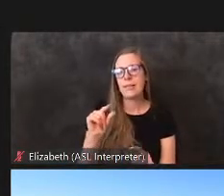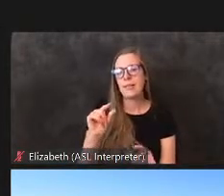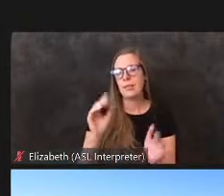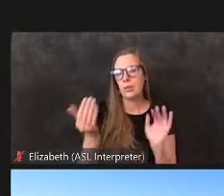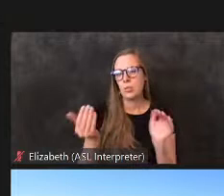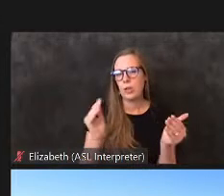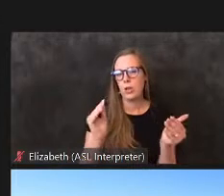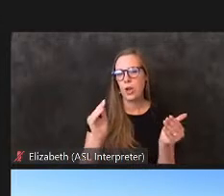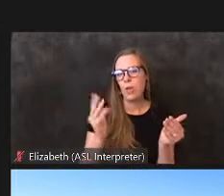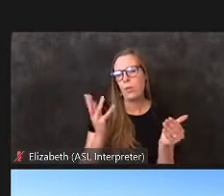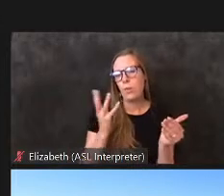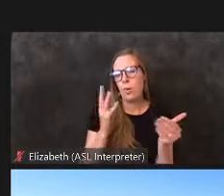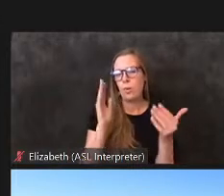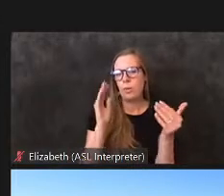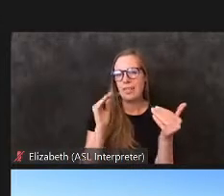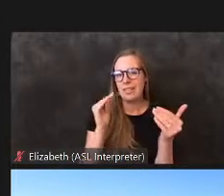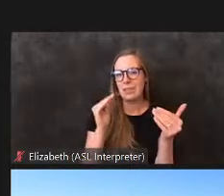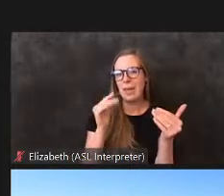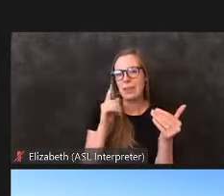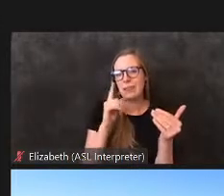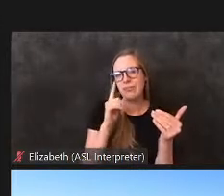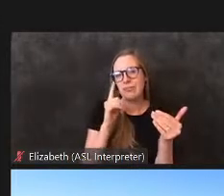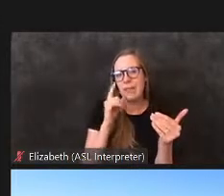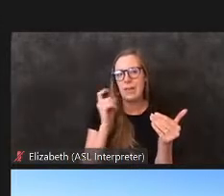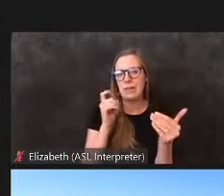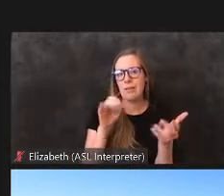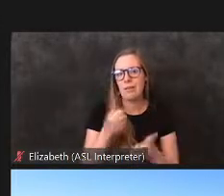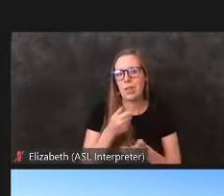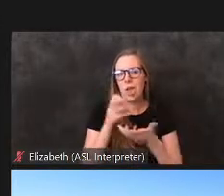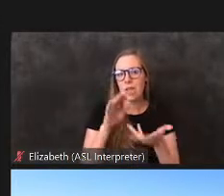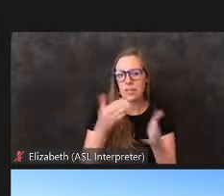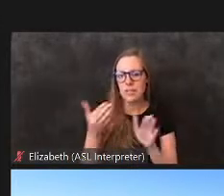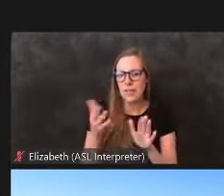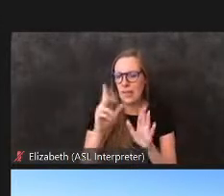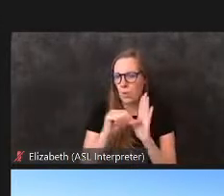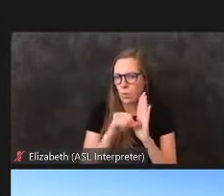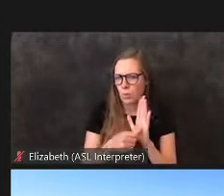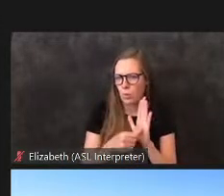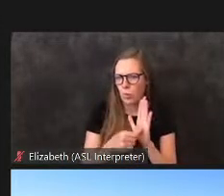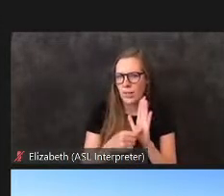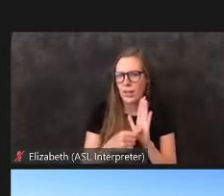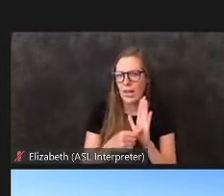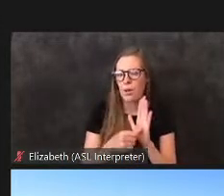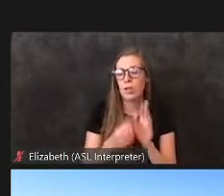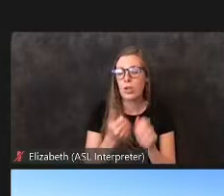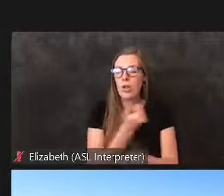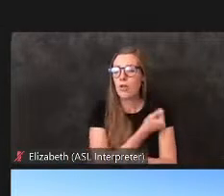y XX desde el ratio que esperaríamos por la causa de muerte. Quiero delinear que la obert sobredosis